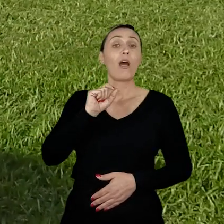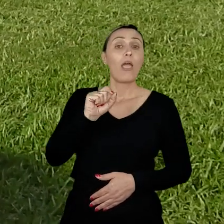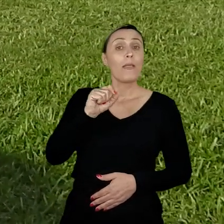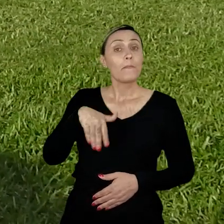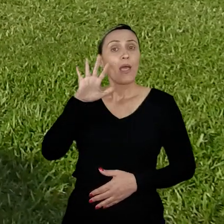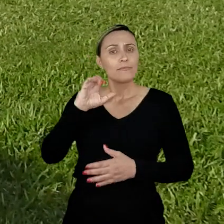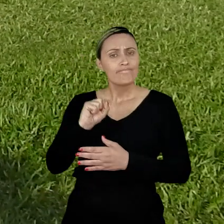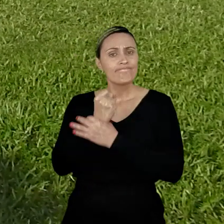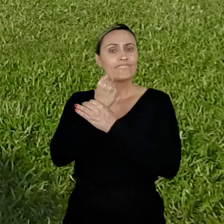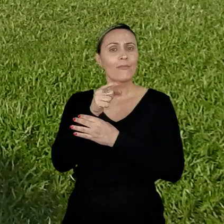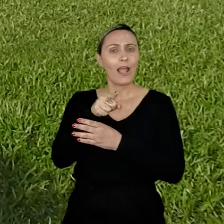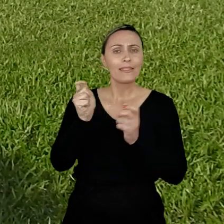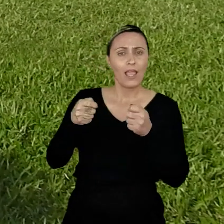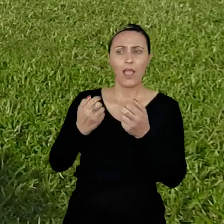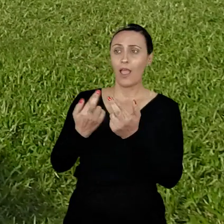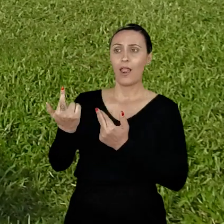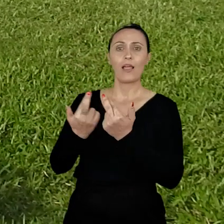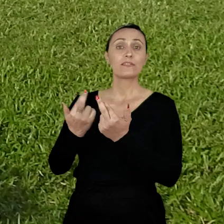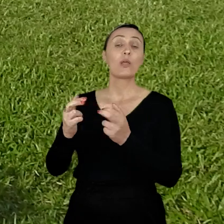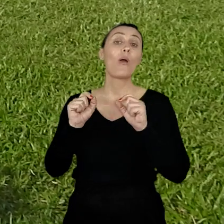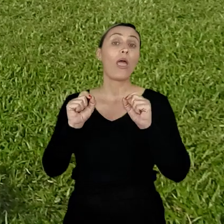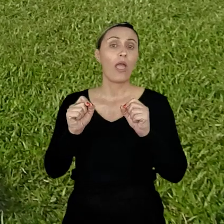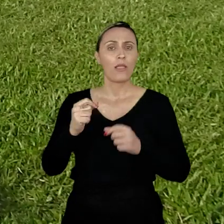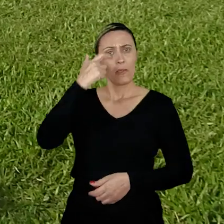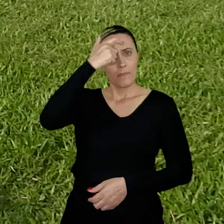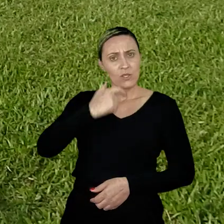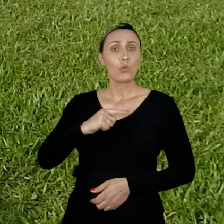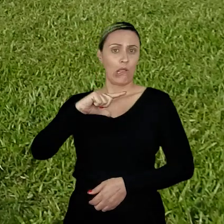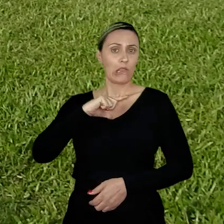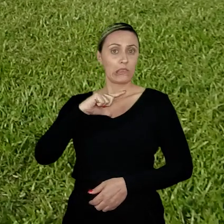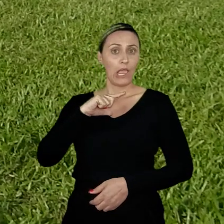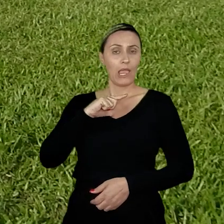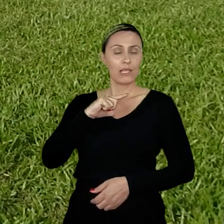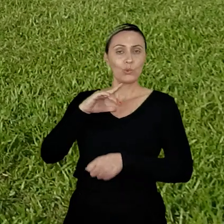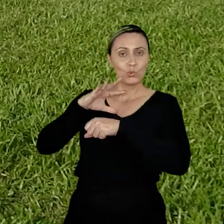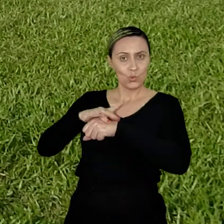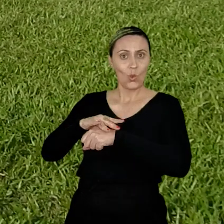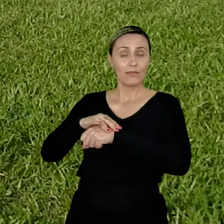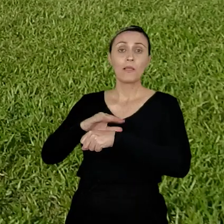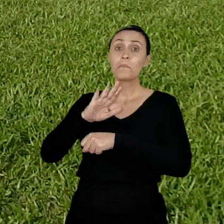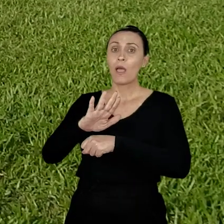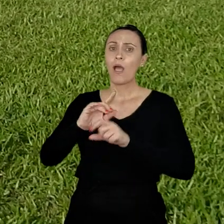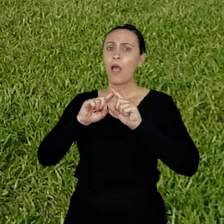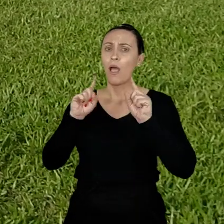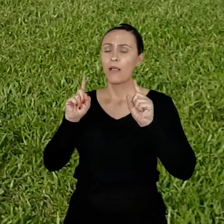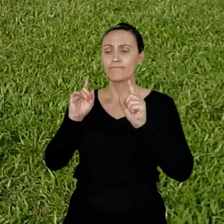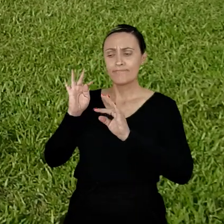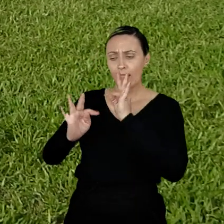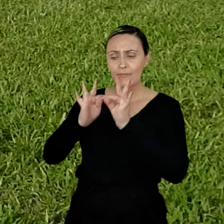é aquela que tem o diagnóstico e faz o tratamento e acompanhamento, inclusive de outras IST’s com exames semestrais.